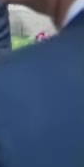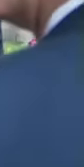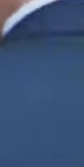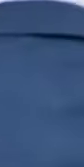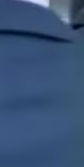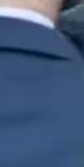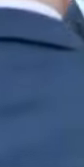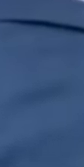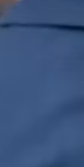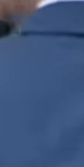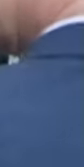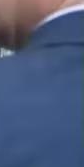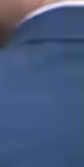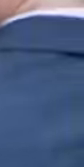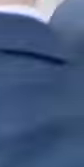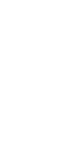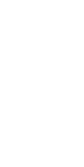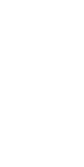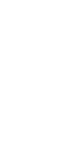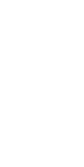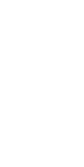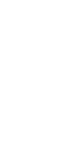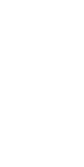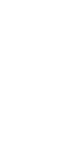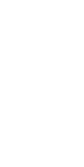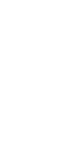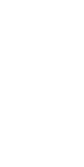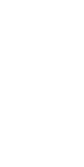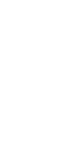y evidentemente él no es menos que nosotros que usted y que yo porque evidentemente pagamos los